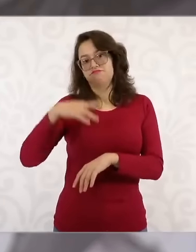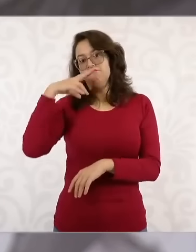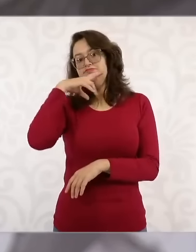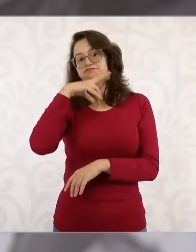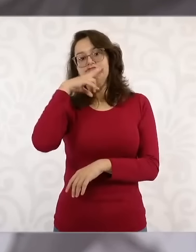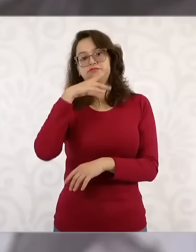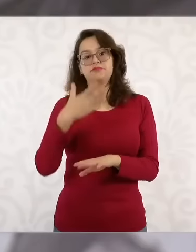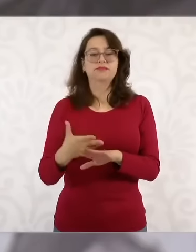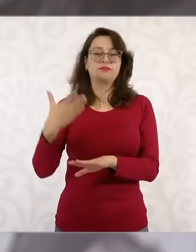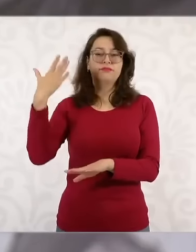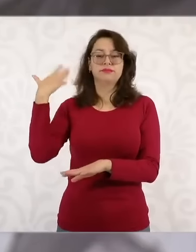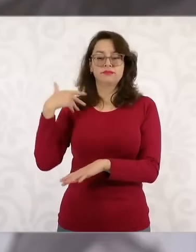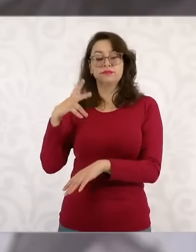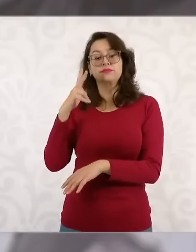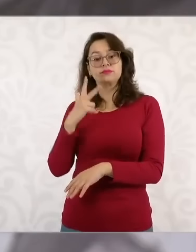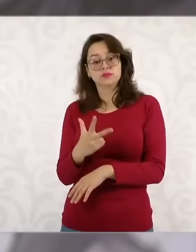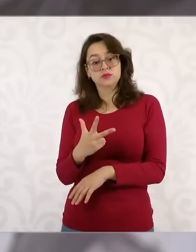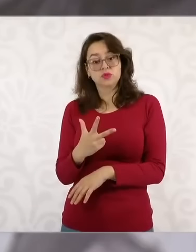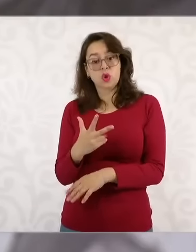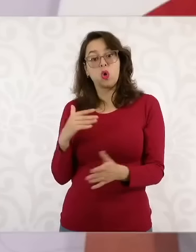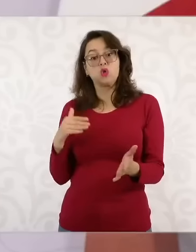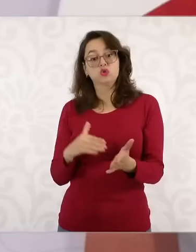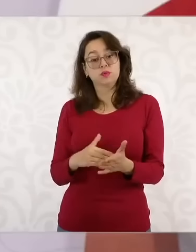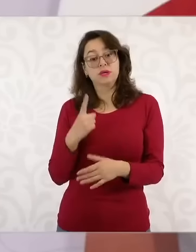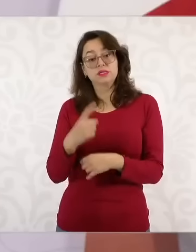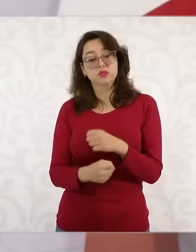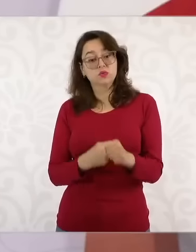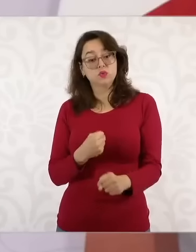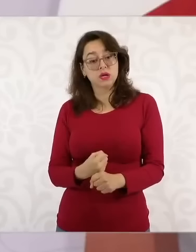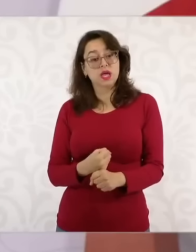estaban entre 8 meses. Bueno, en algunos casos hasta año y medio se iban las aprobaciones de